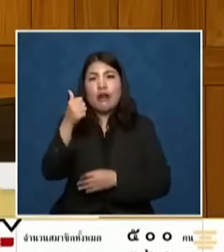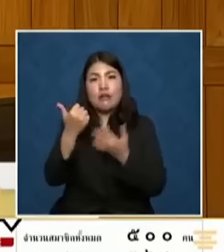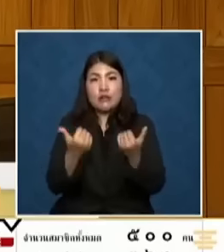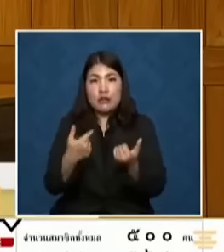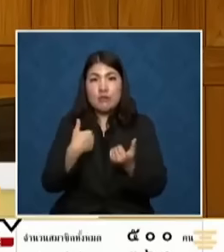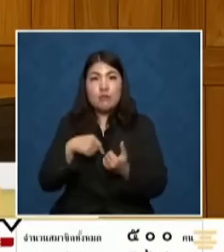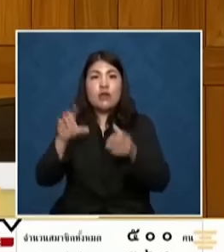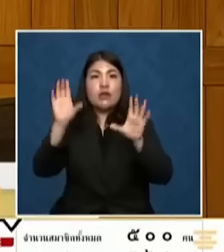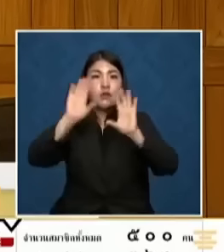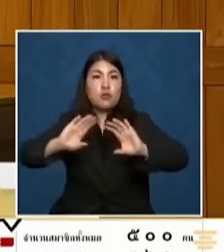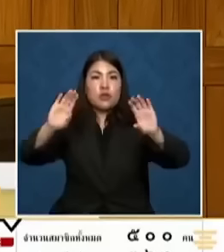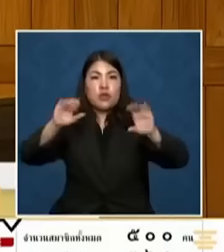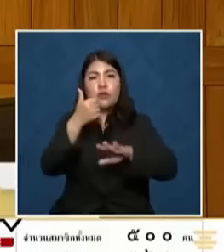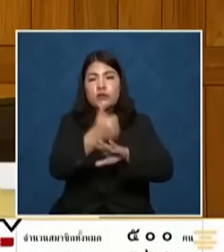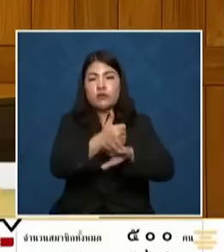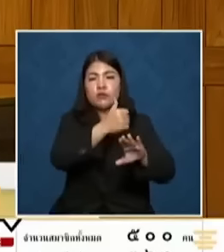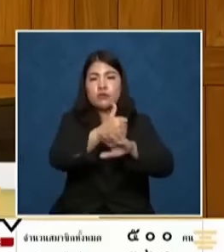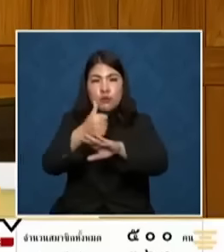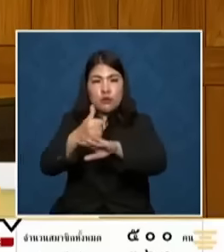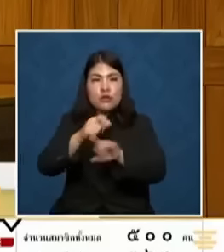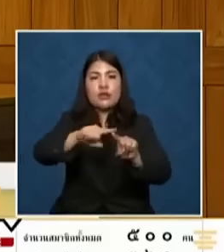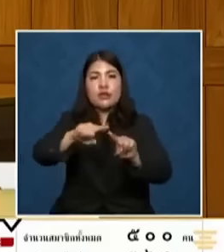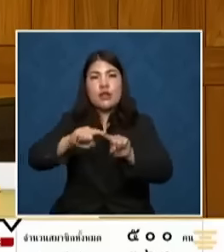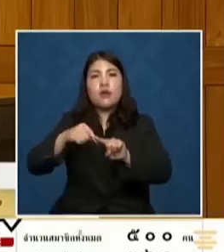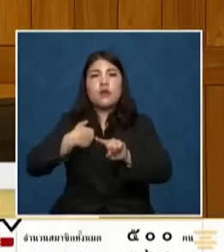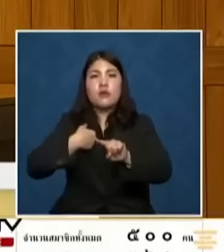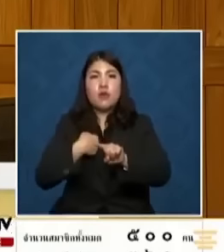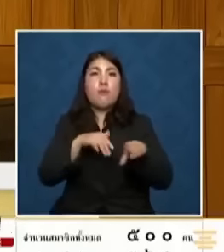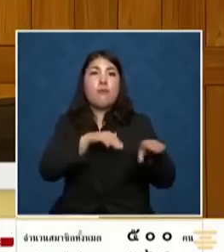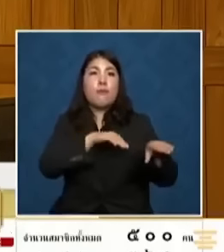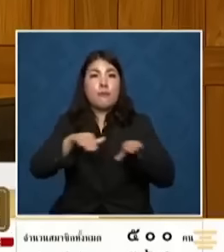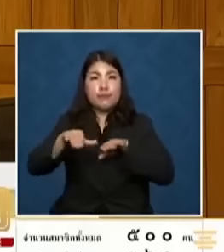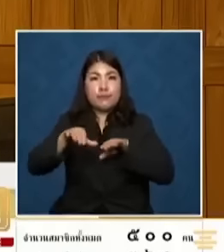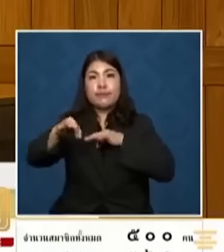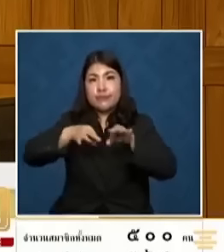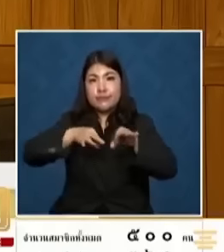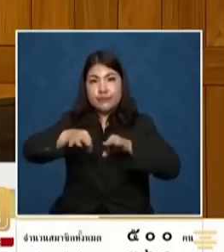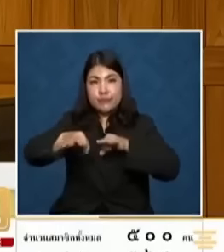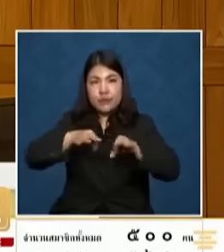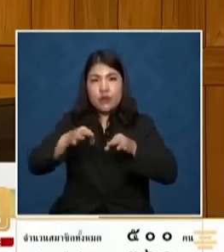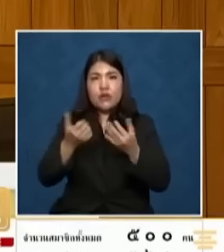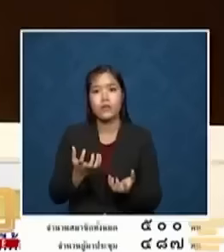แล้วเปลวเียเงินเดีก็โค้ดมาอค่ะจะได้รับ การพักโทษตามกฎระเบียบซึ่งอ้างว่ามีอยู่